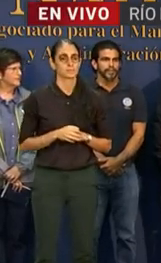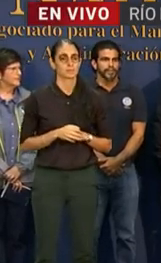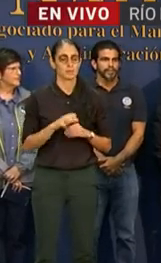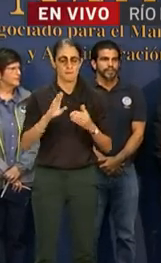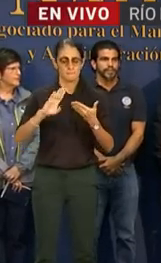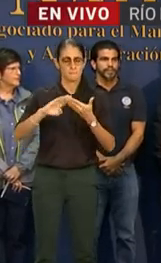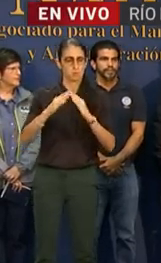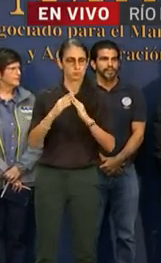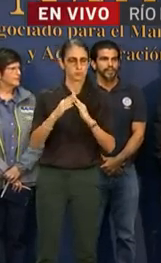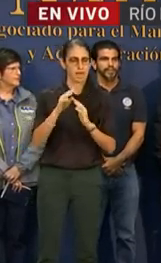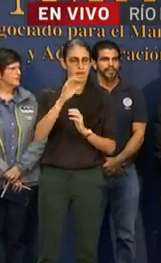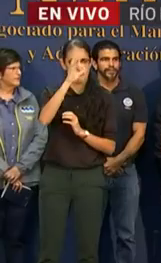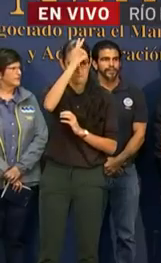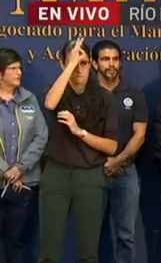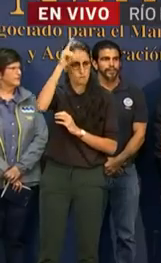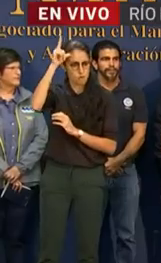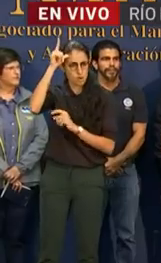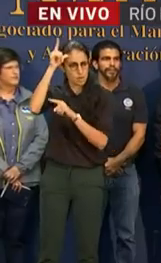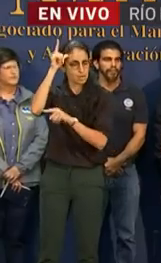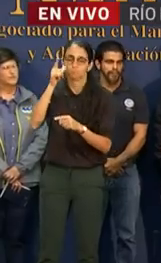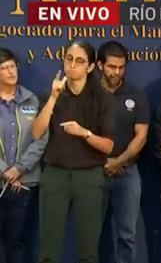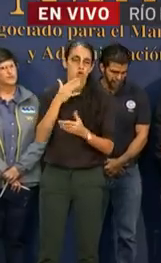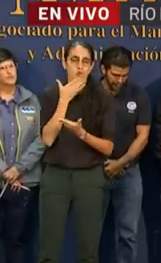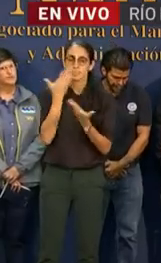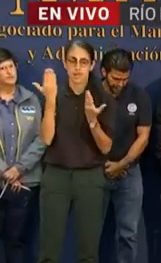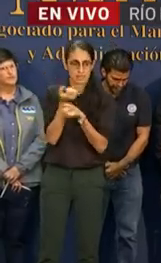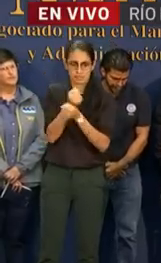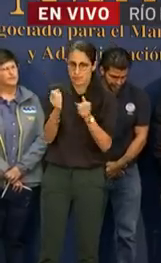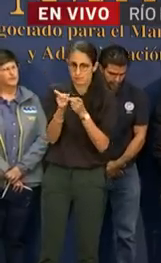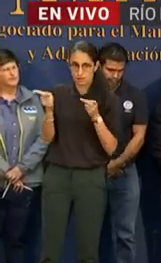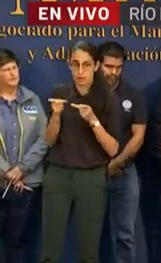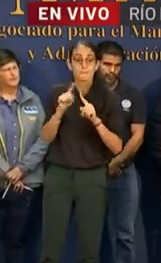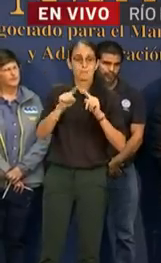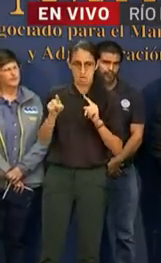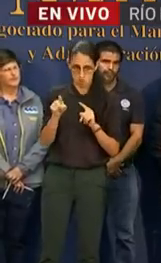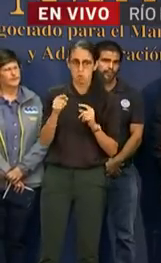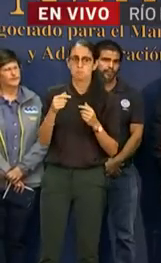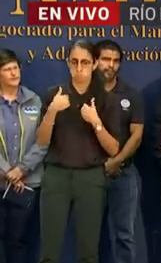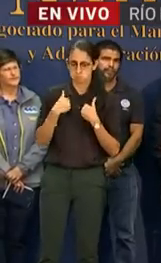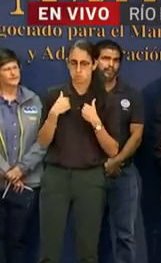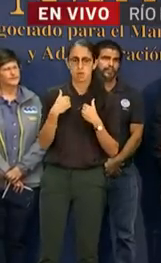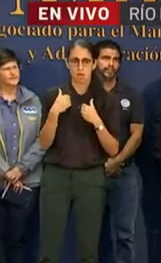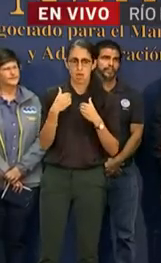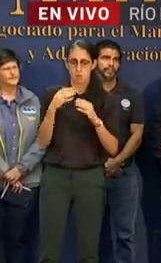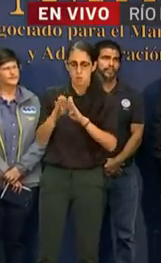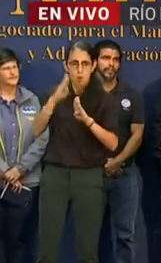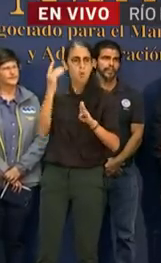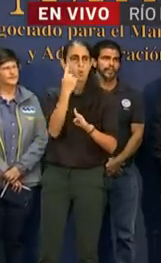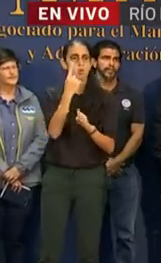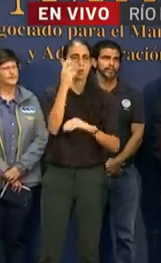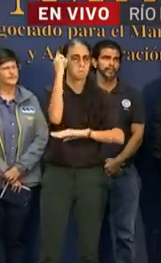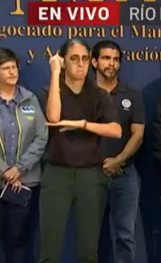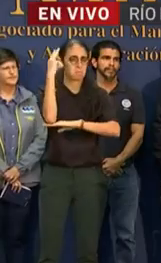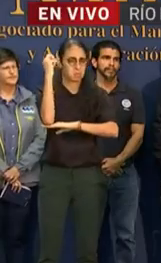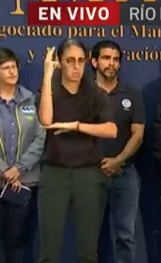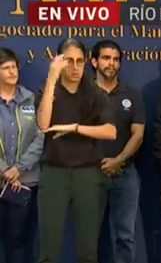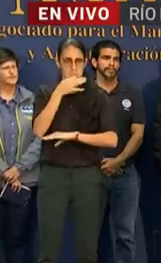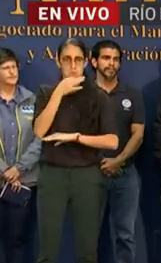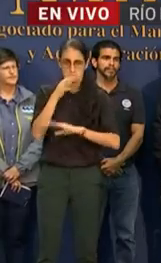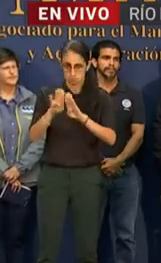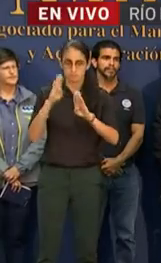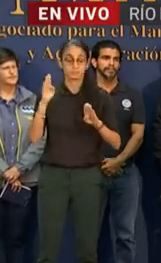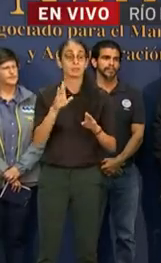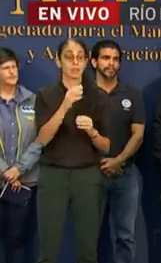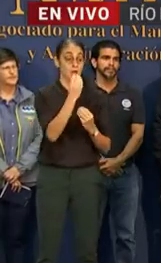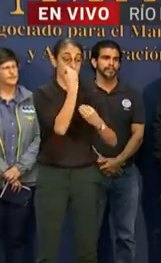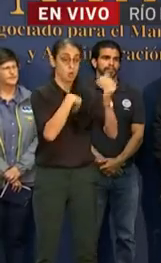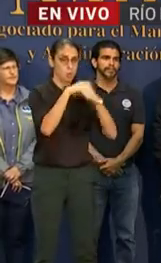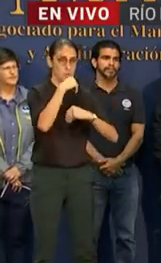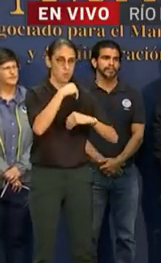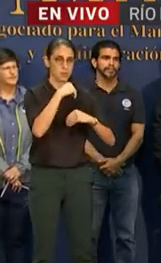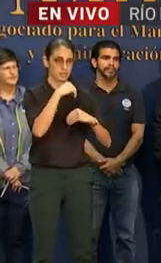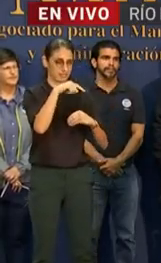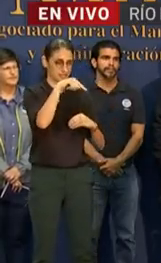REFUGIOS. HAY 84 MASCOTAS